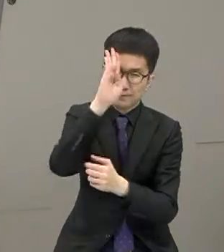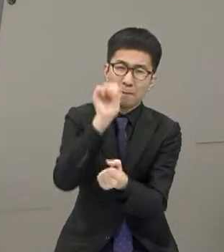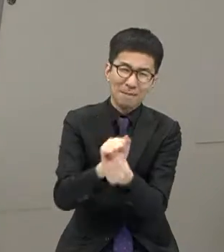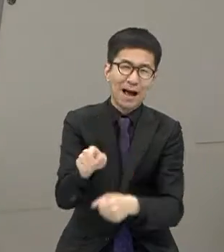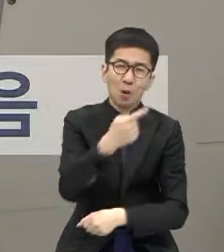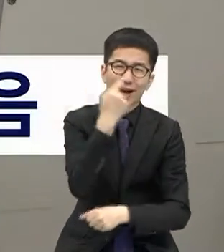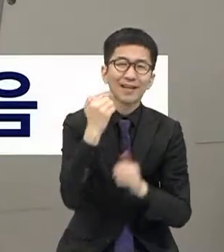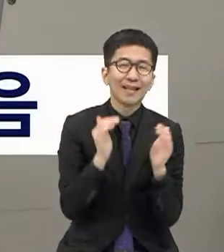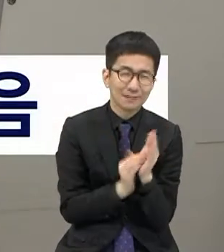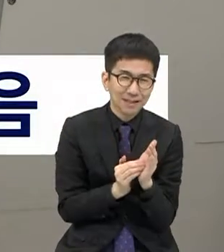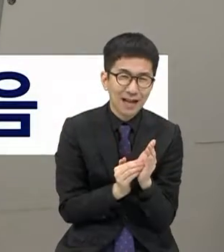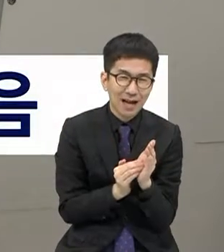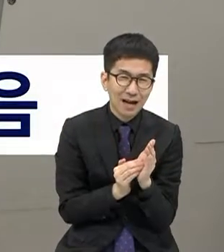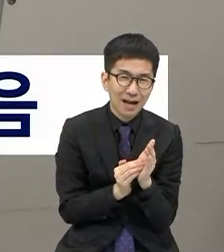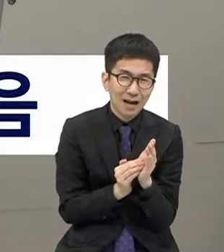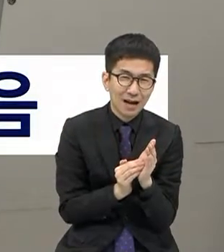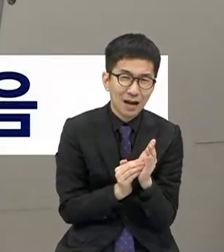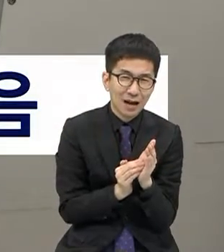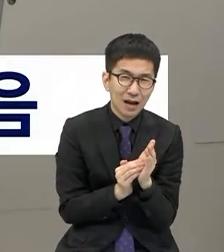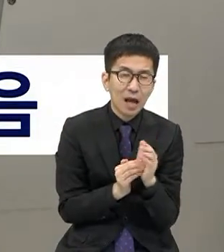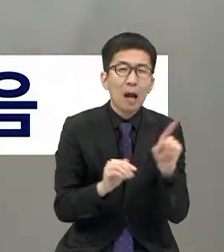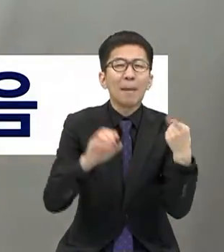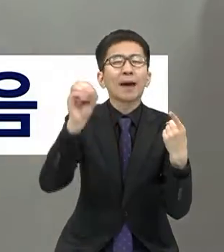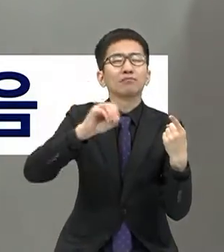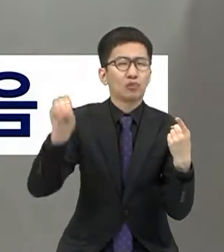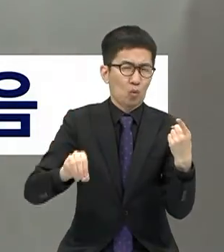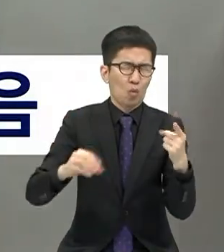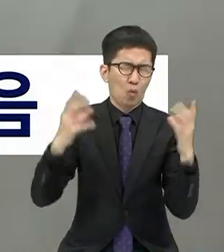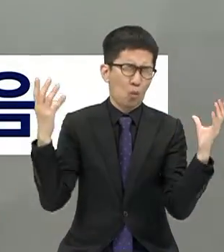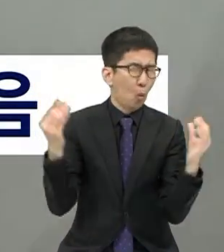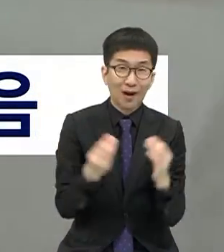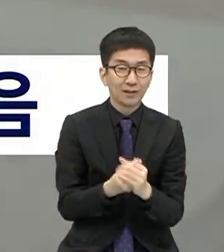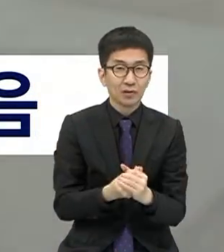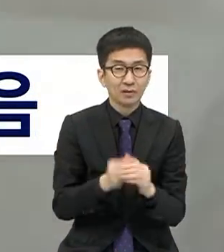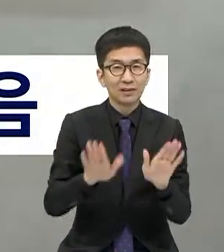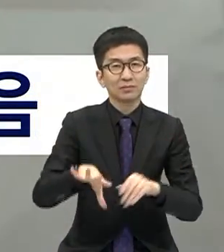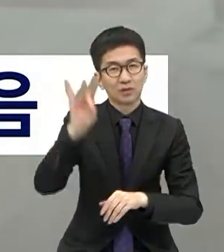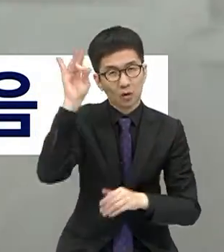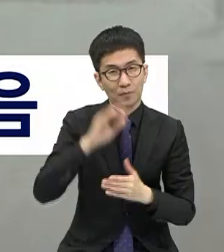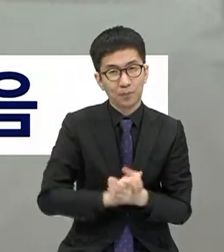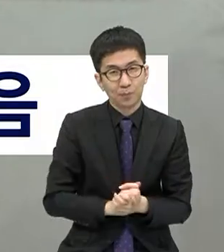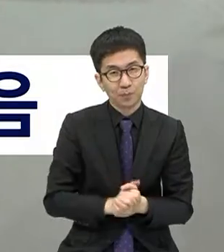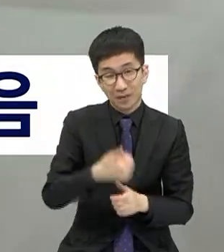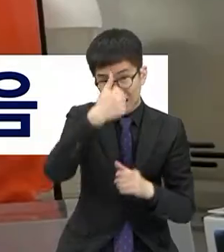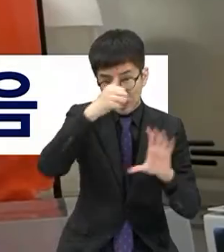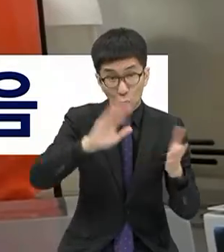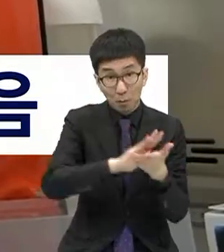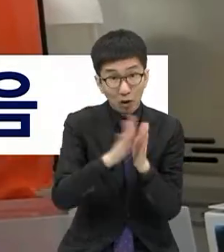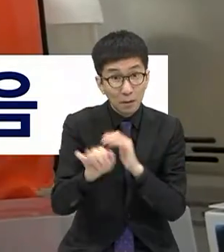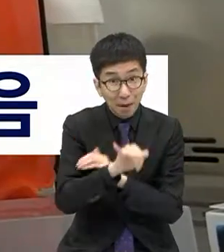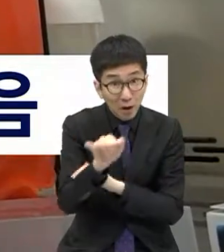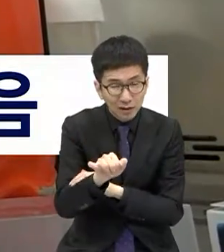델타 변이 검출률이 100%로 나온 건 이번이 처음인데 이제 사실상 확진자 모두가 델타 변이라는 의미입니다.